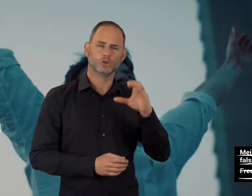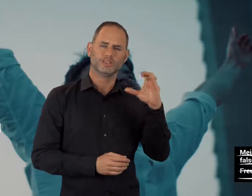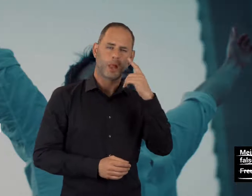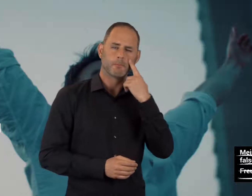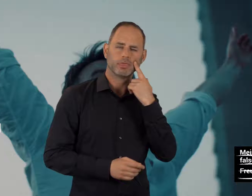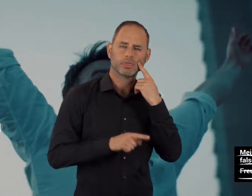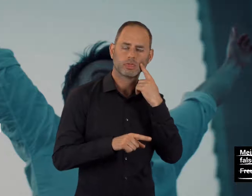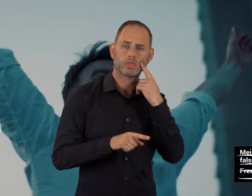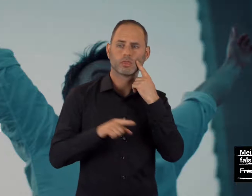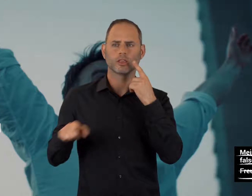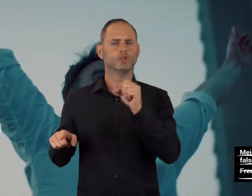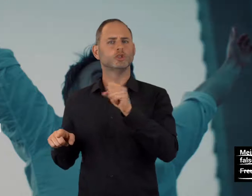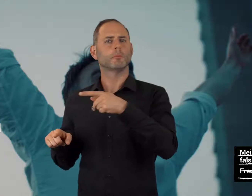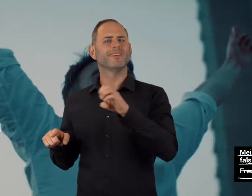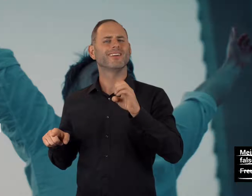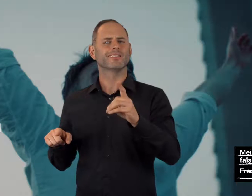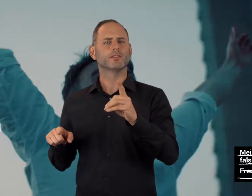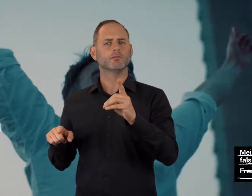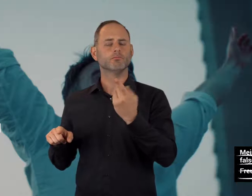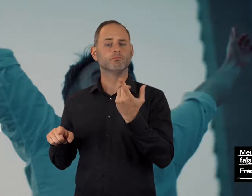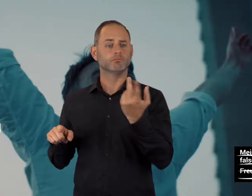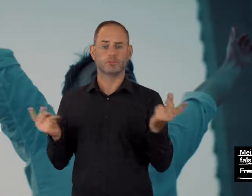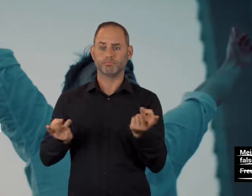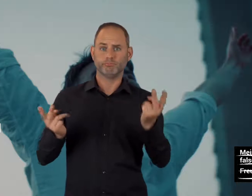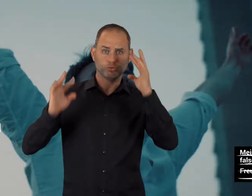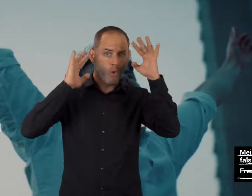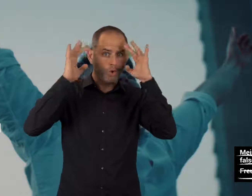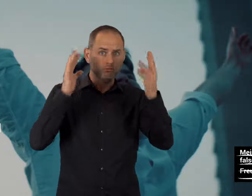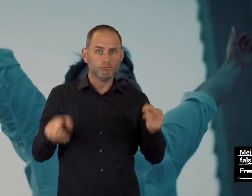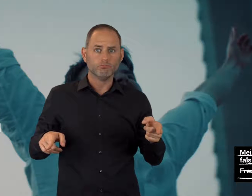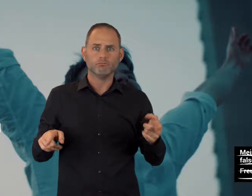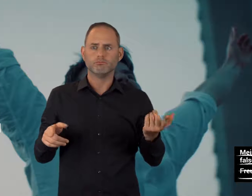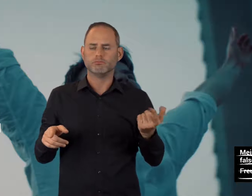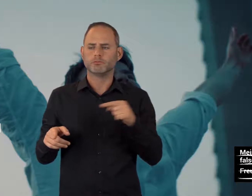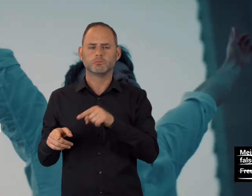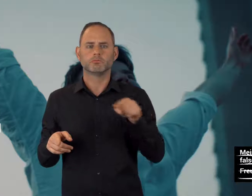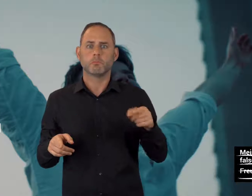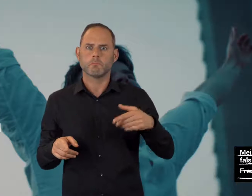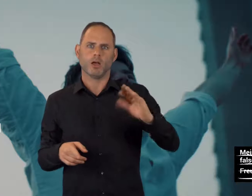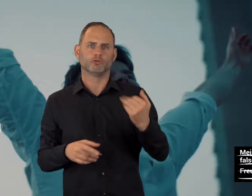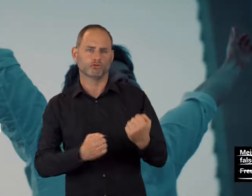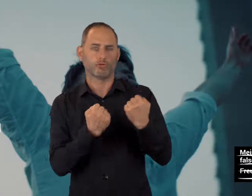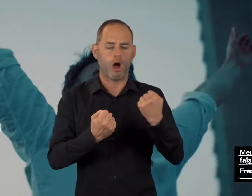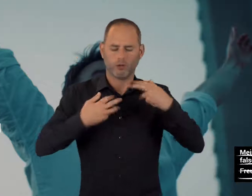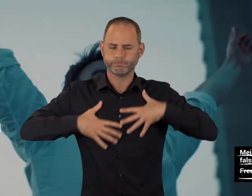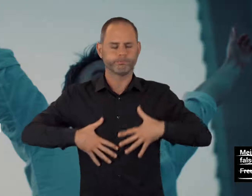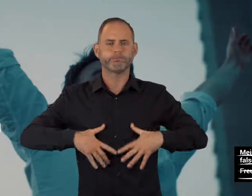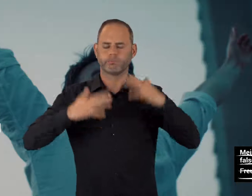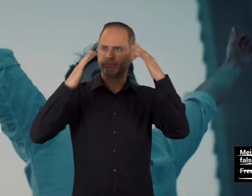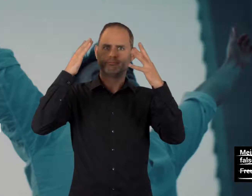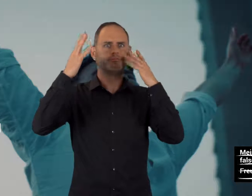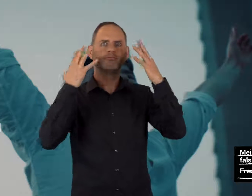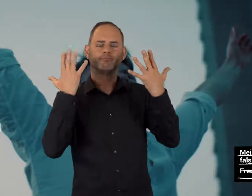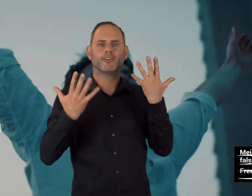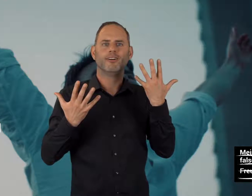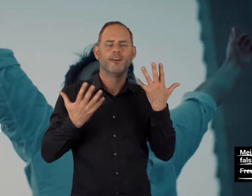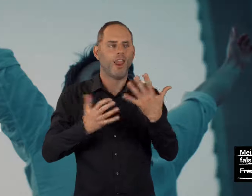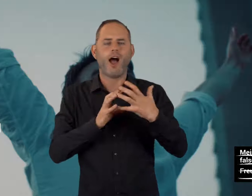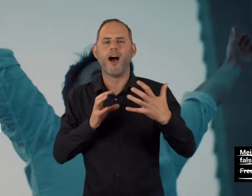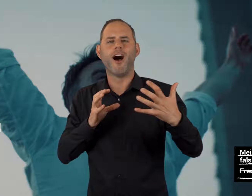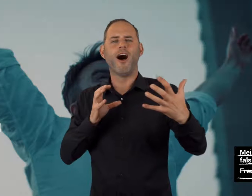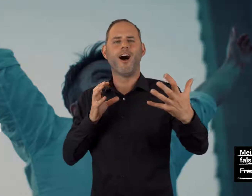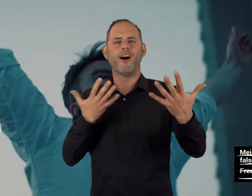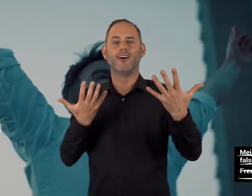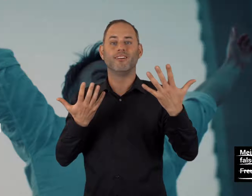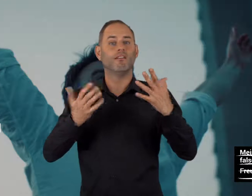Crystal Meth wirkt stärker und länger als sogenanntes Speed,